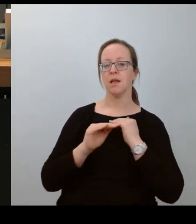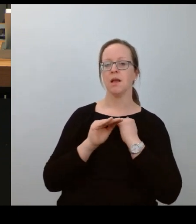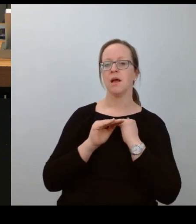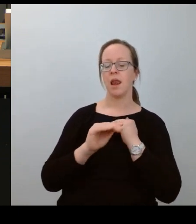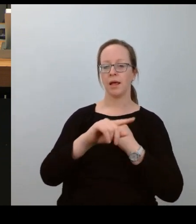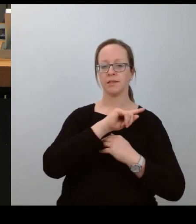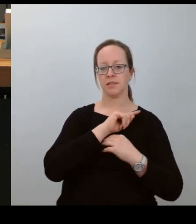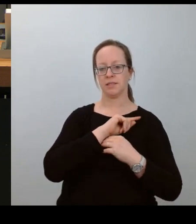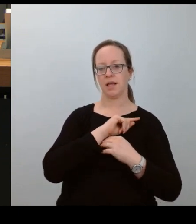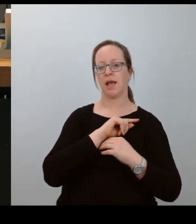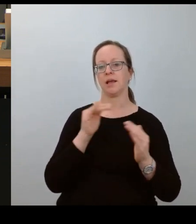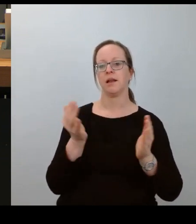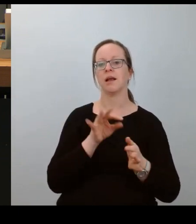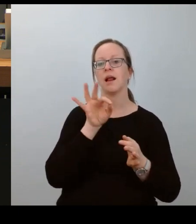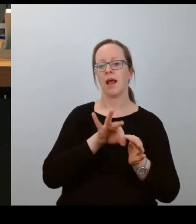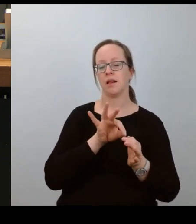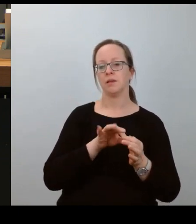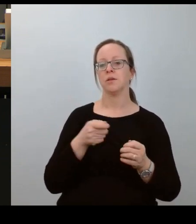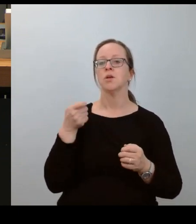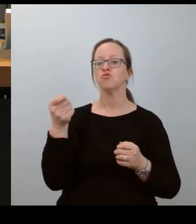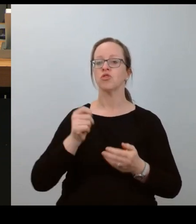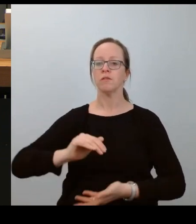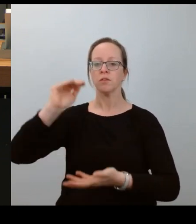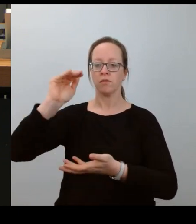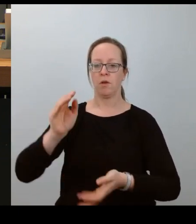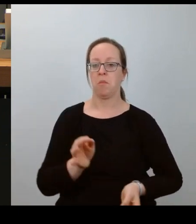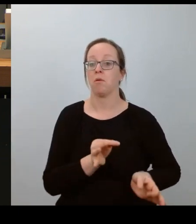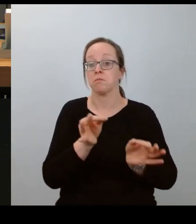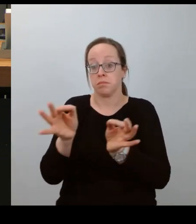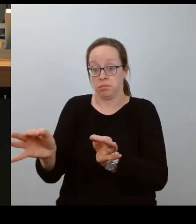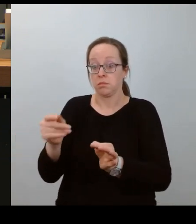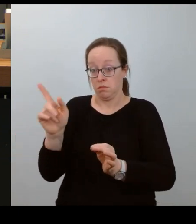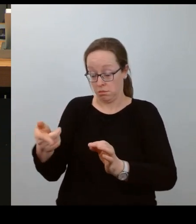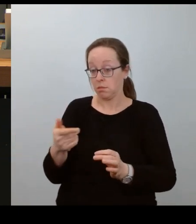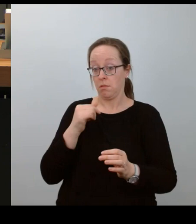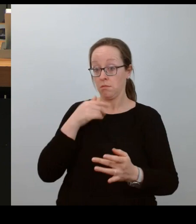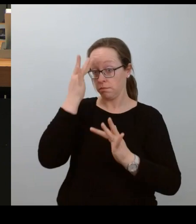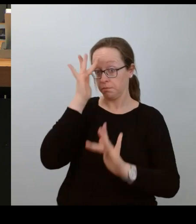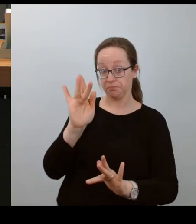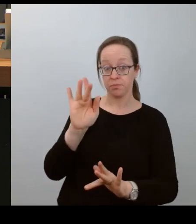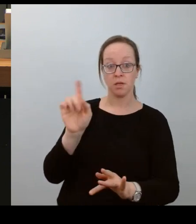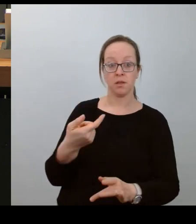Und wenn es um die Sicherung der Kleingärten durch B-Pläne geht, sind es Bezirke Nach meiner